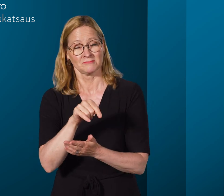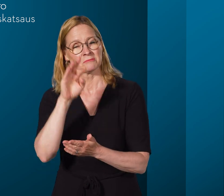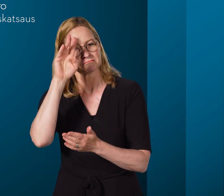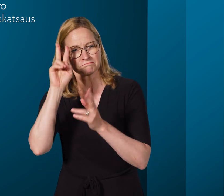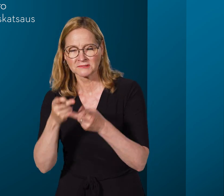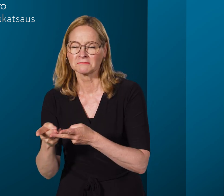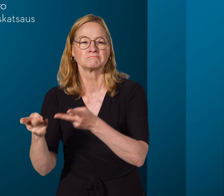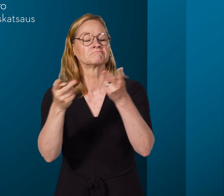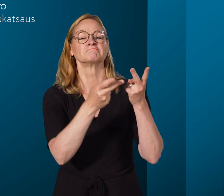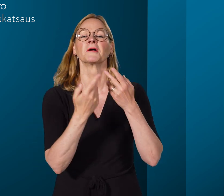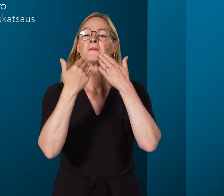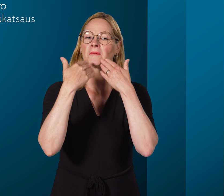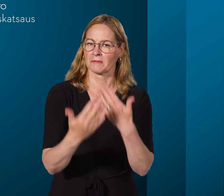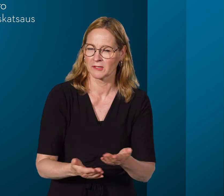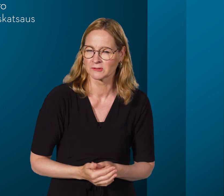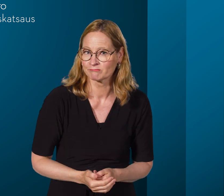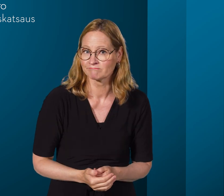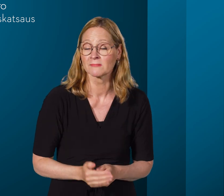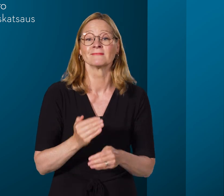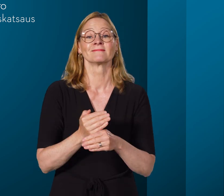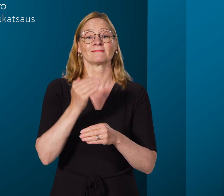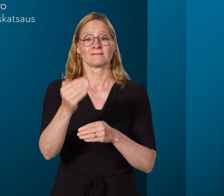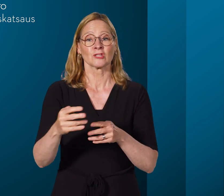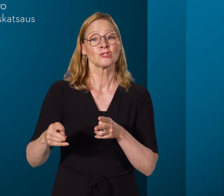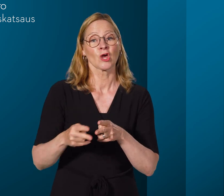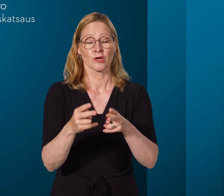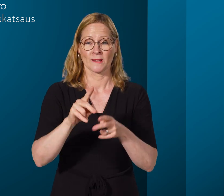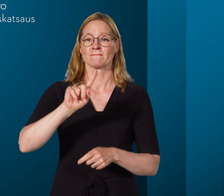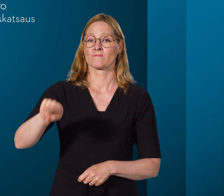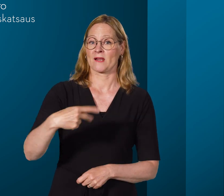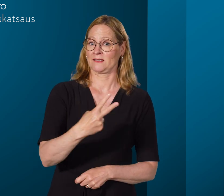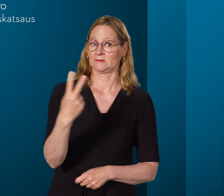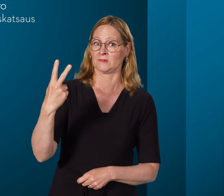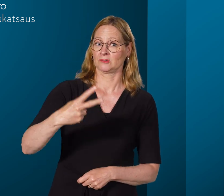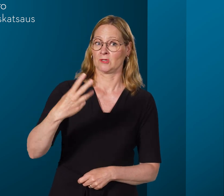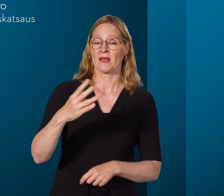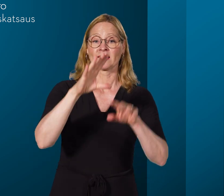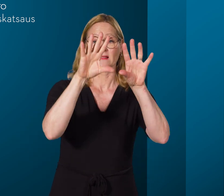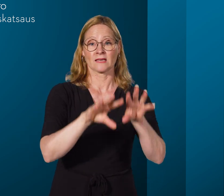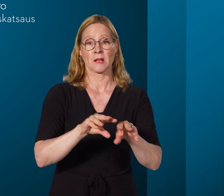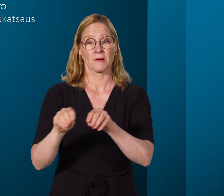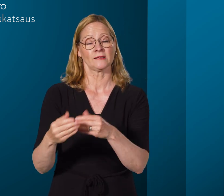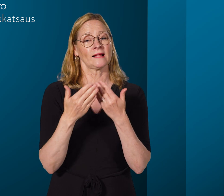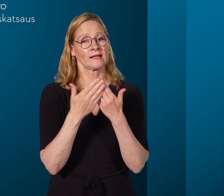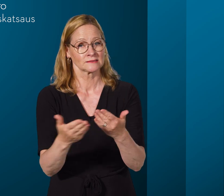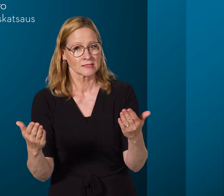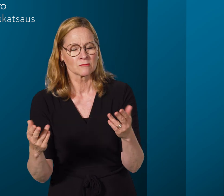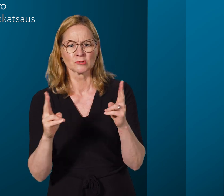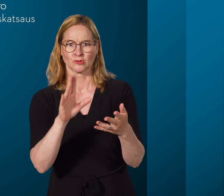joka hyväksyttiin yksimielisesti. Jokinen esitteli myös vuoden 2023 tilinpäätöksen -